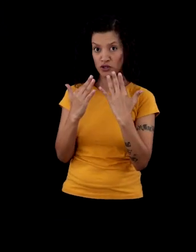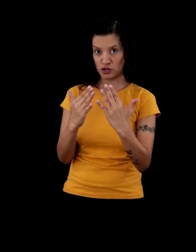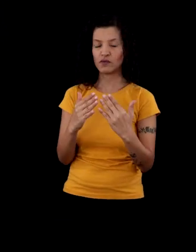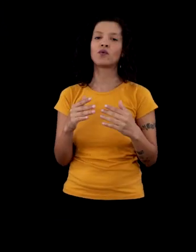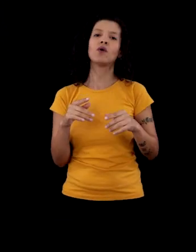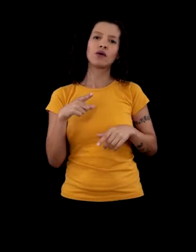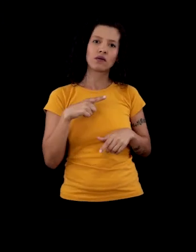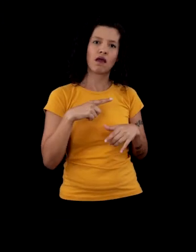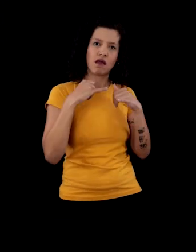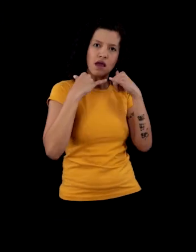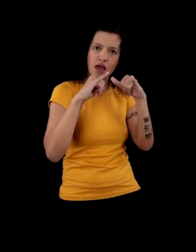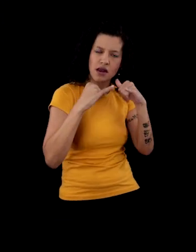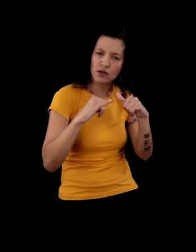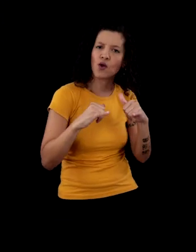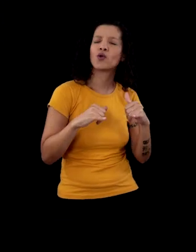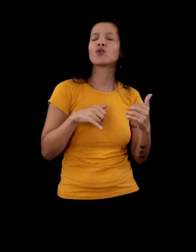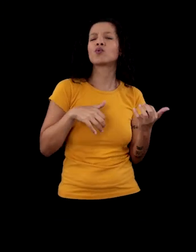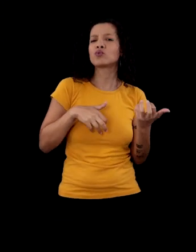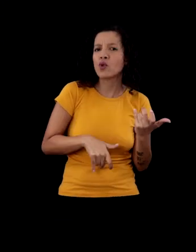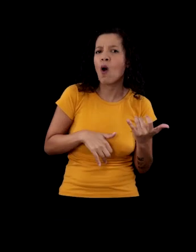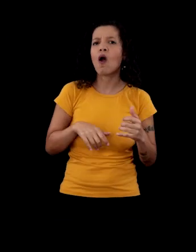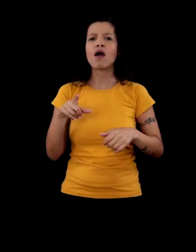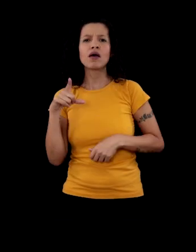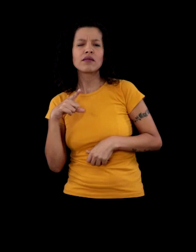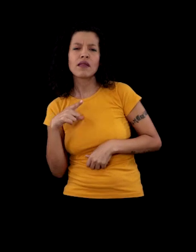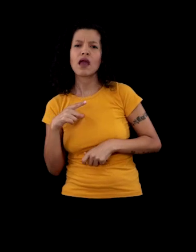e no coletivo, na parte eletrônica,